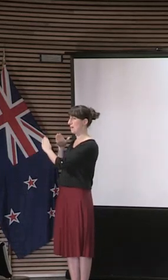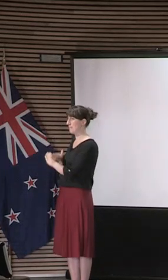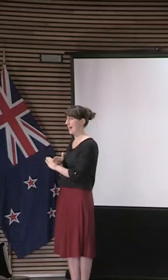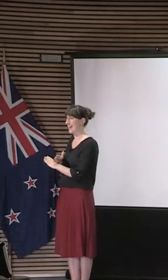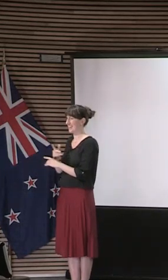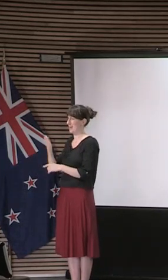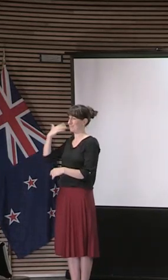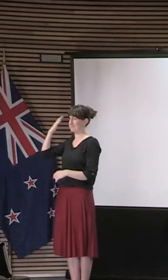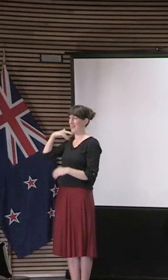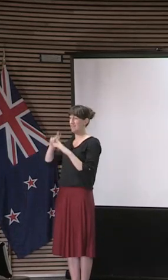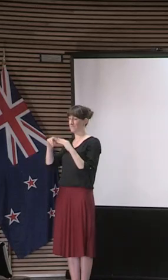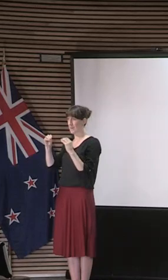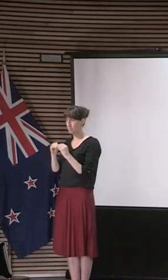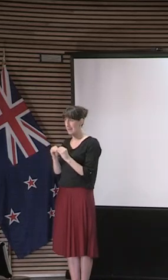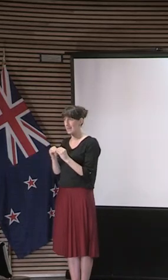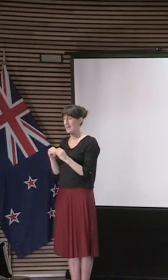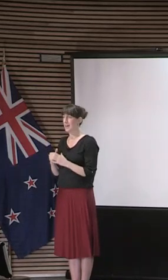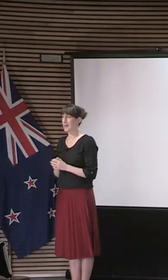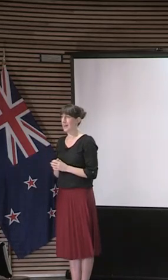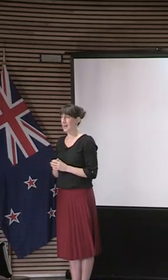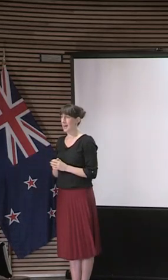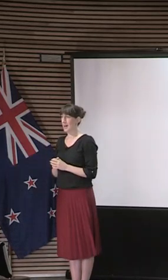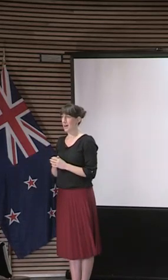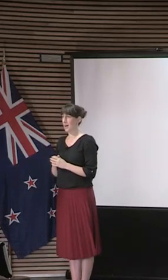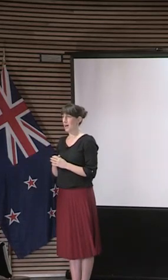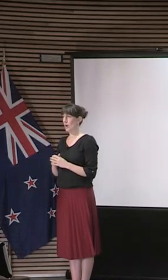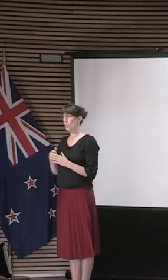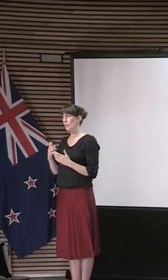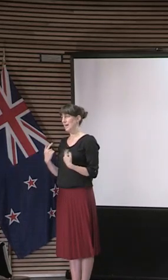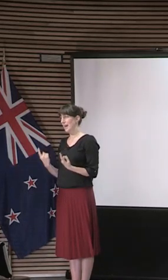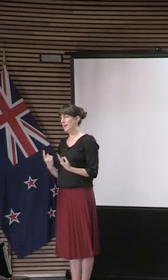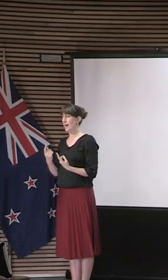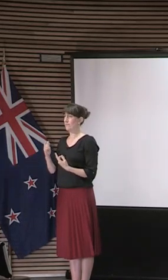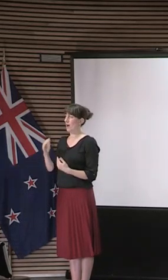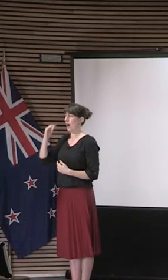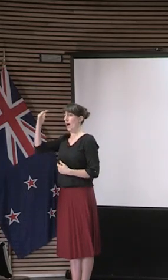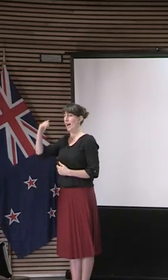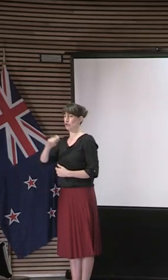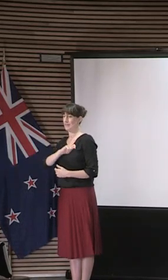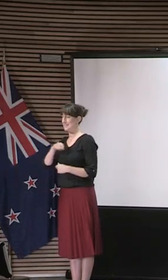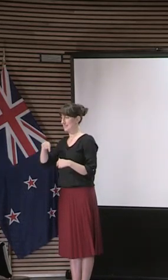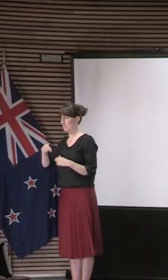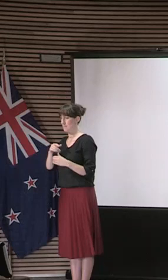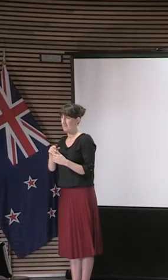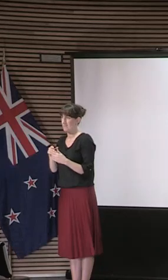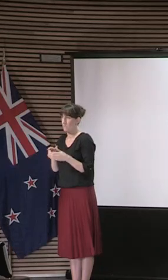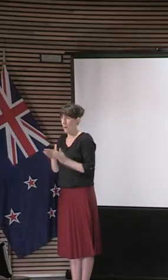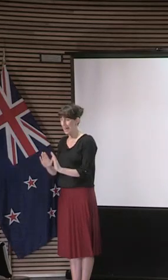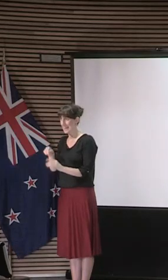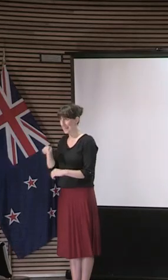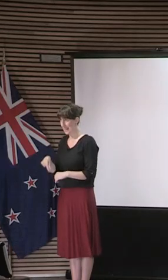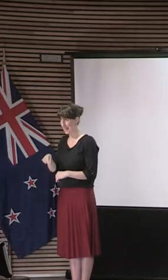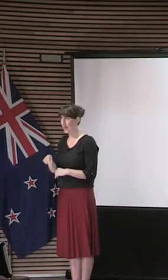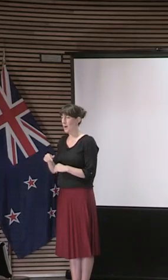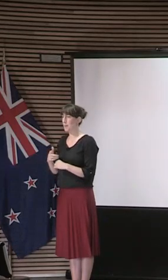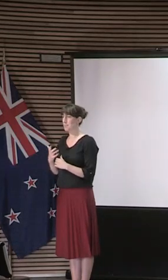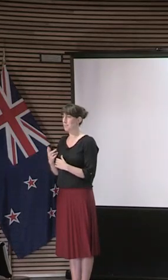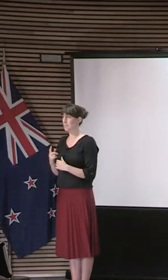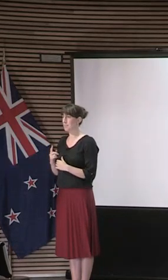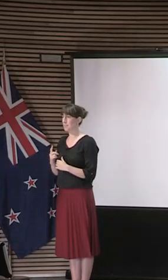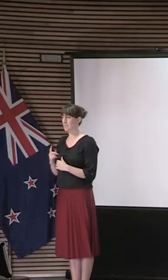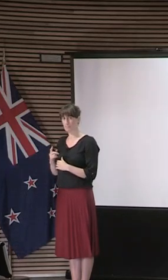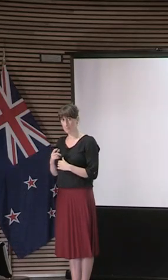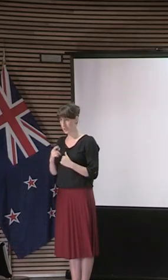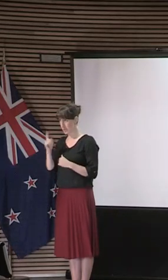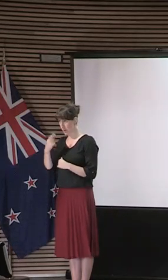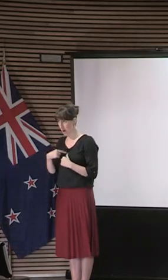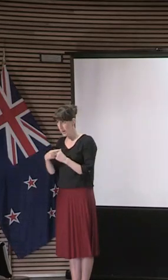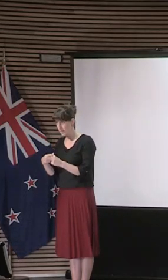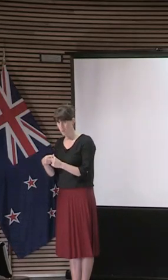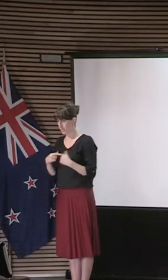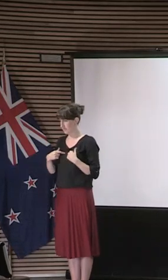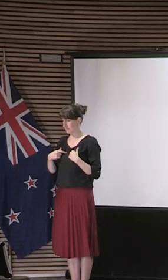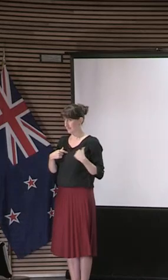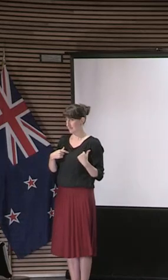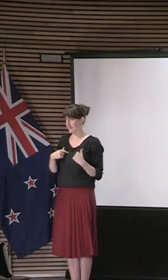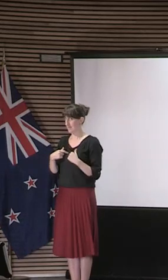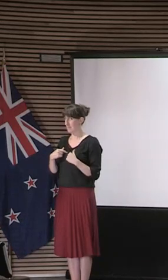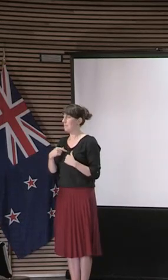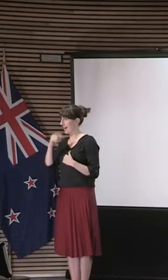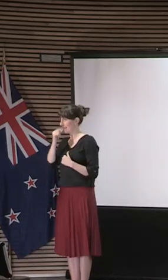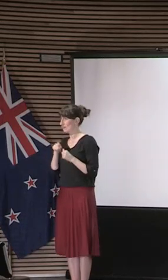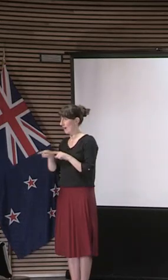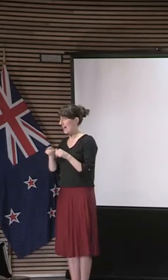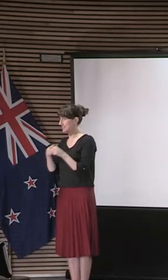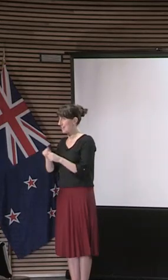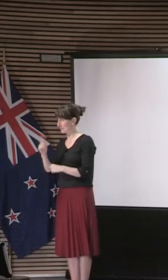whakaarohia ake ranei? A i kii